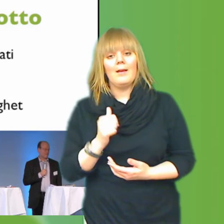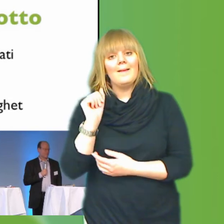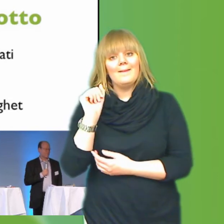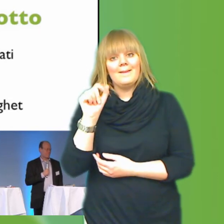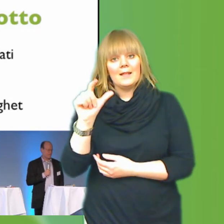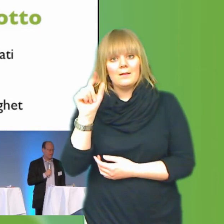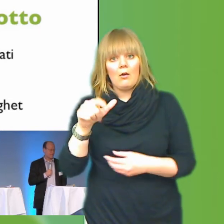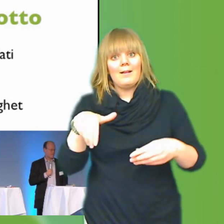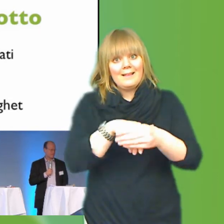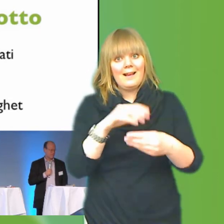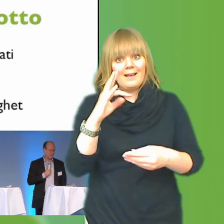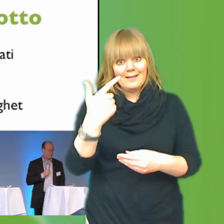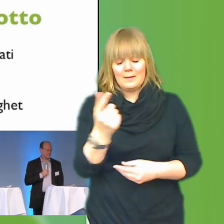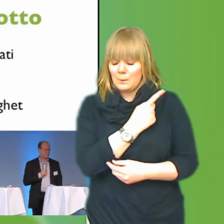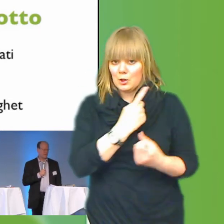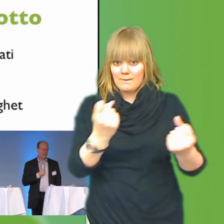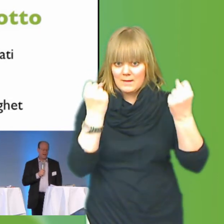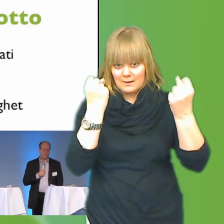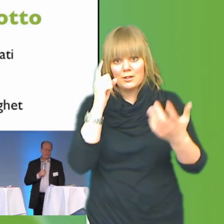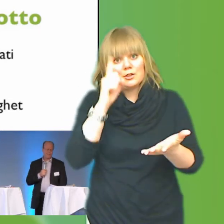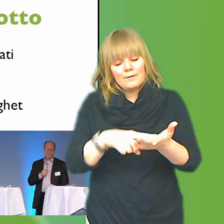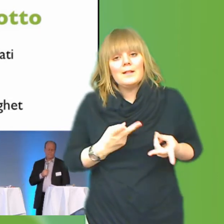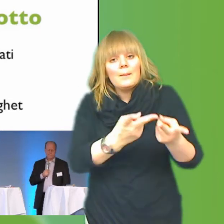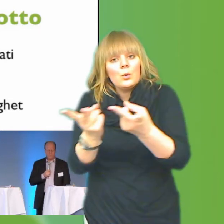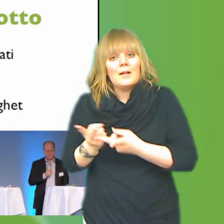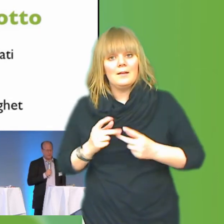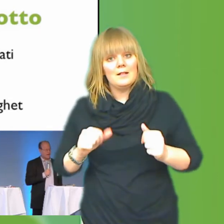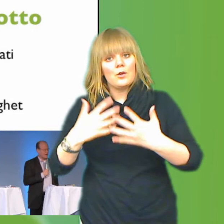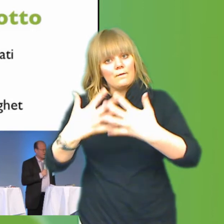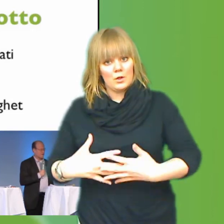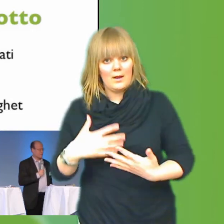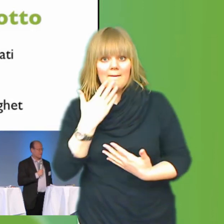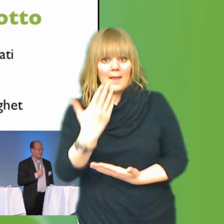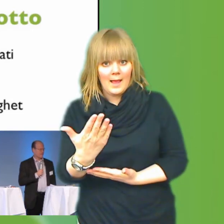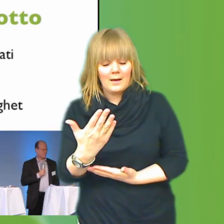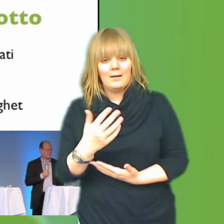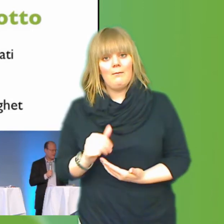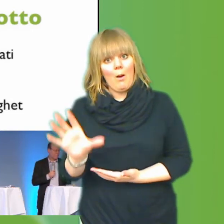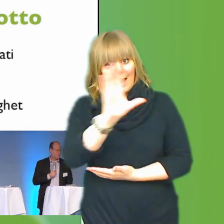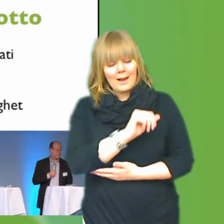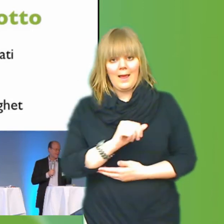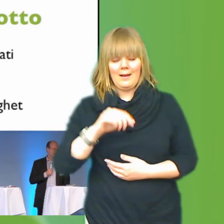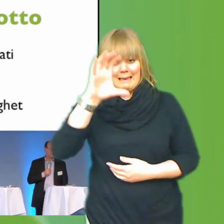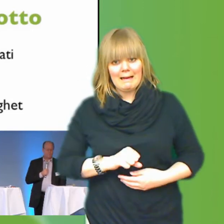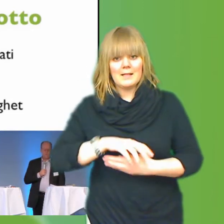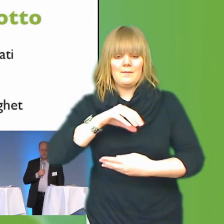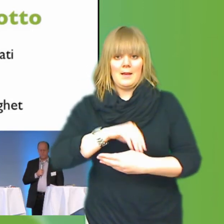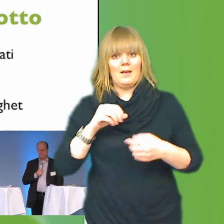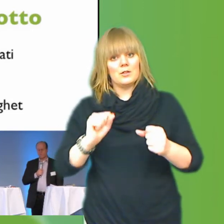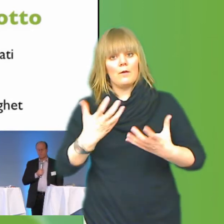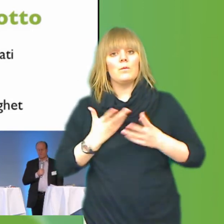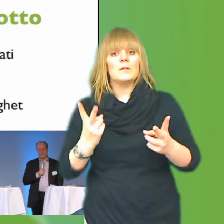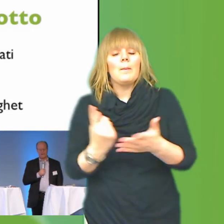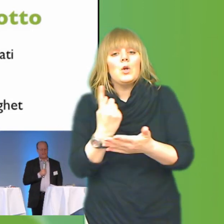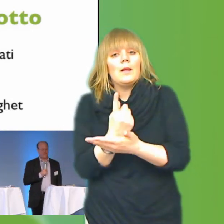demokrati. Både kunskap och tillgänglighet är viktigt för att uppnå